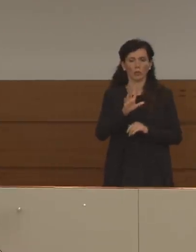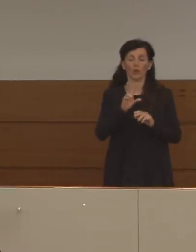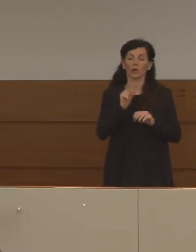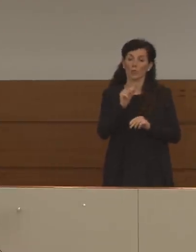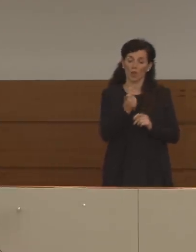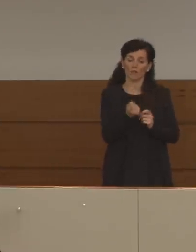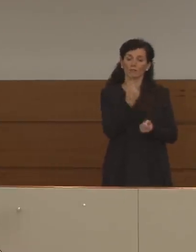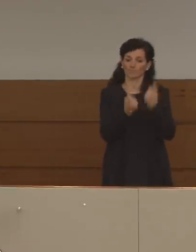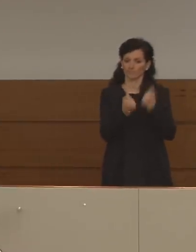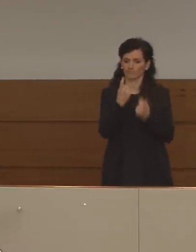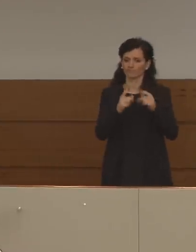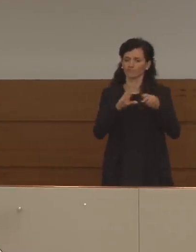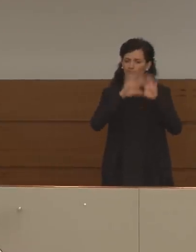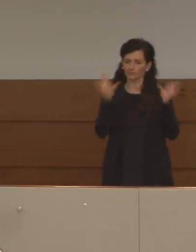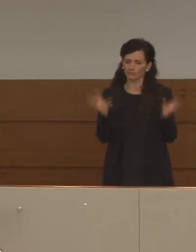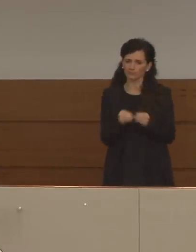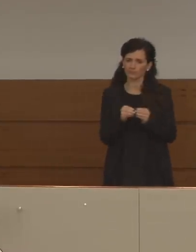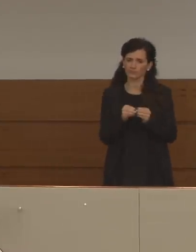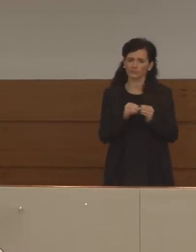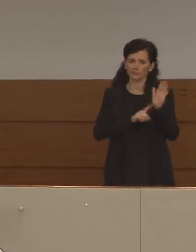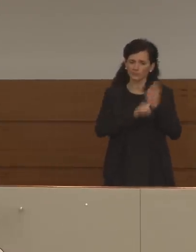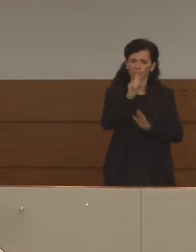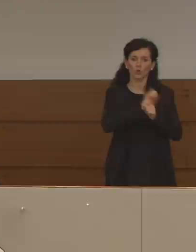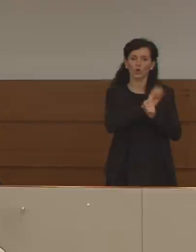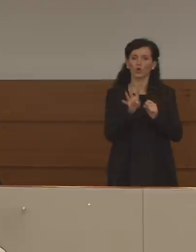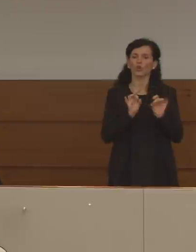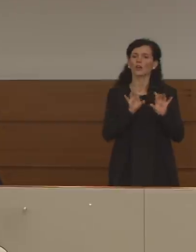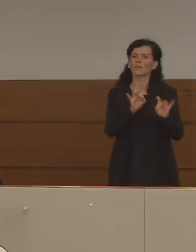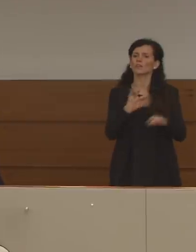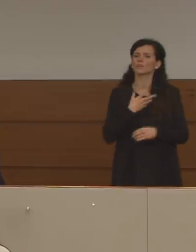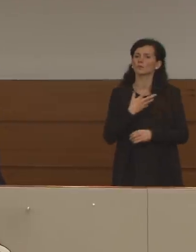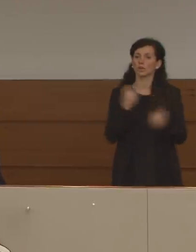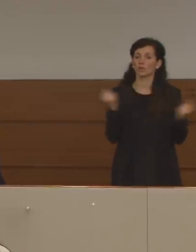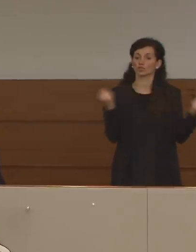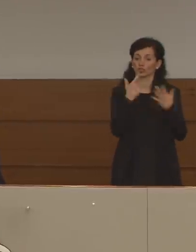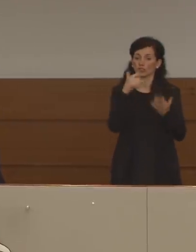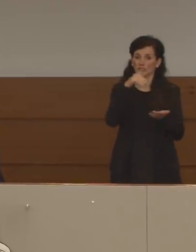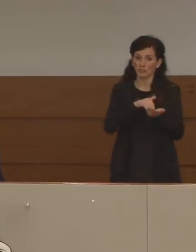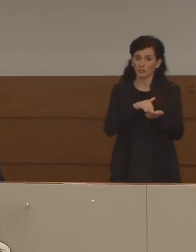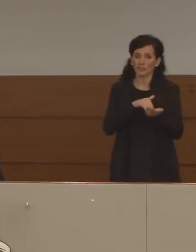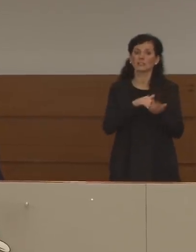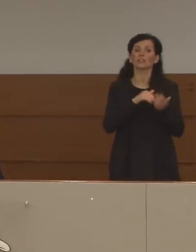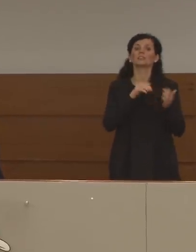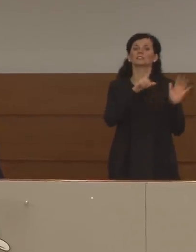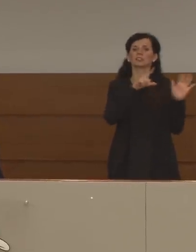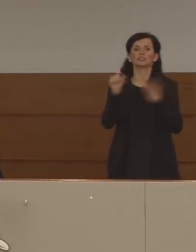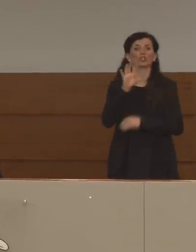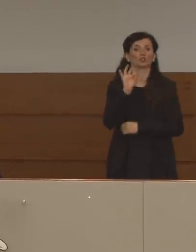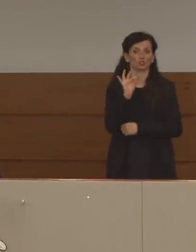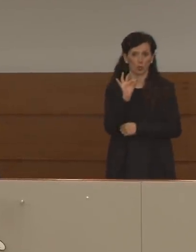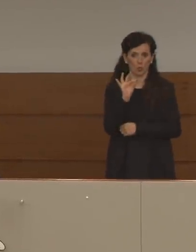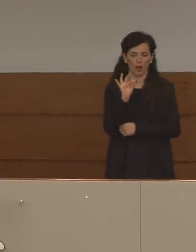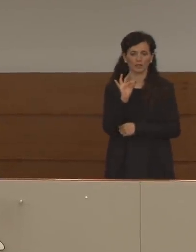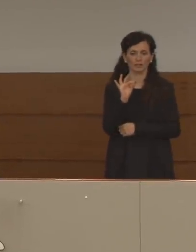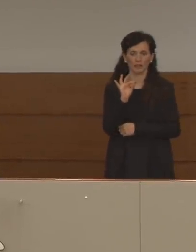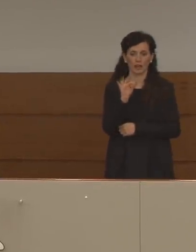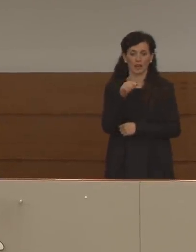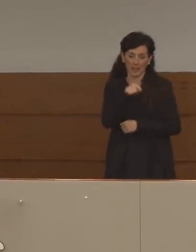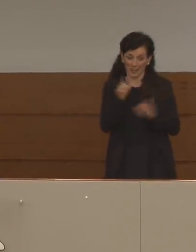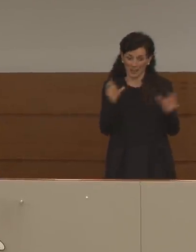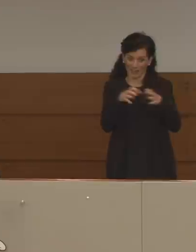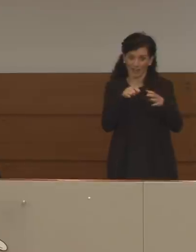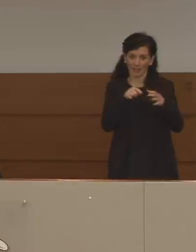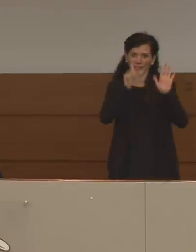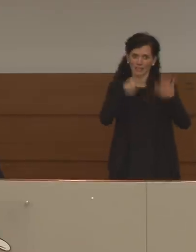attualmente il totale dei positivi è di 17.750 di questi 7.680 sono in